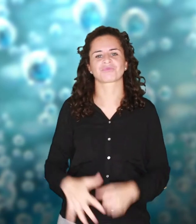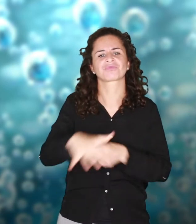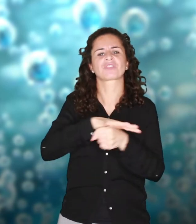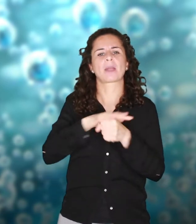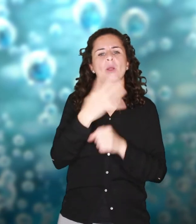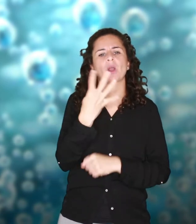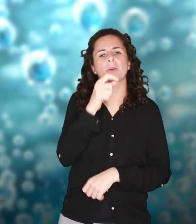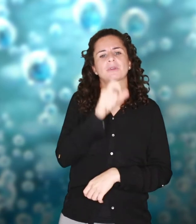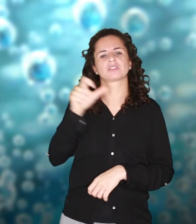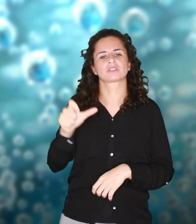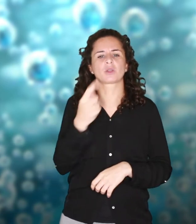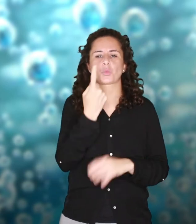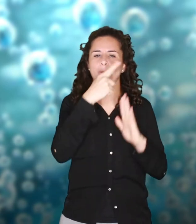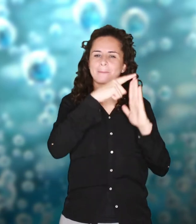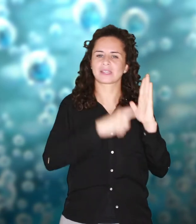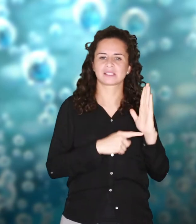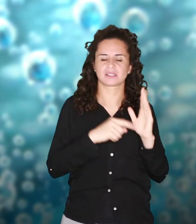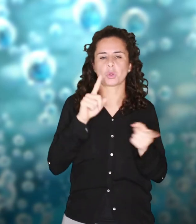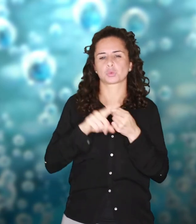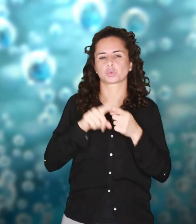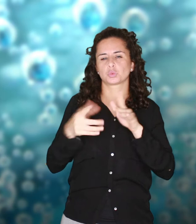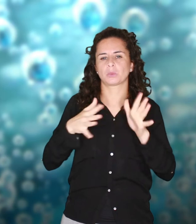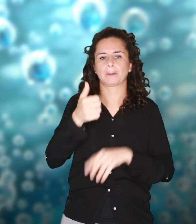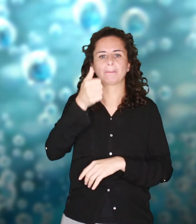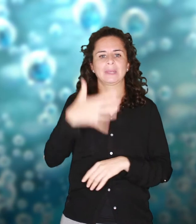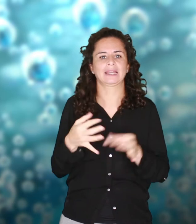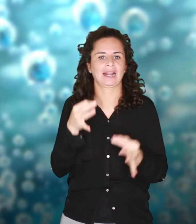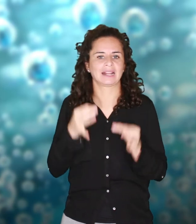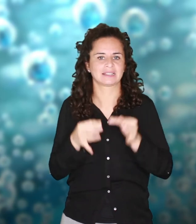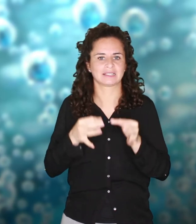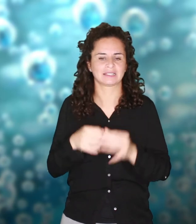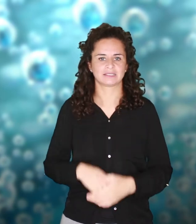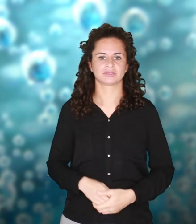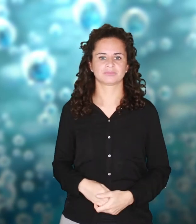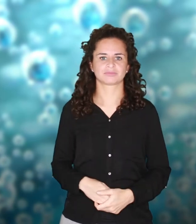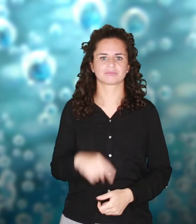I consumi di una famiglia composta da 4 persone potranno essere ridotti di oltre 1.000 litri al mese.